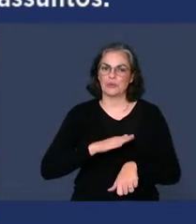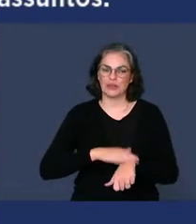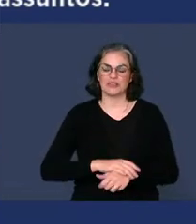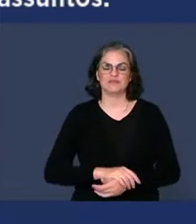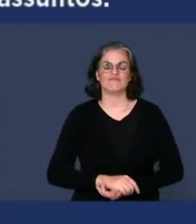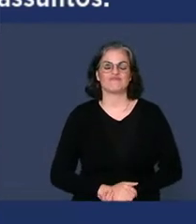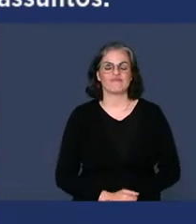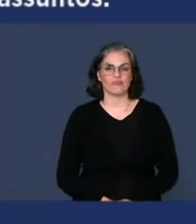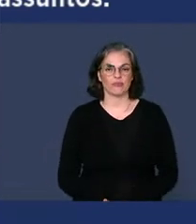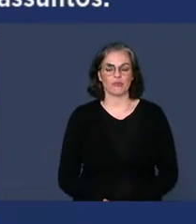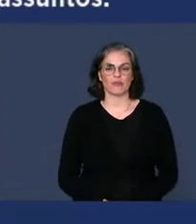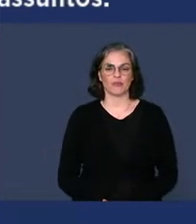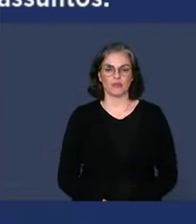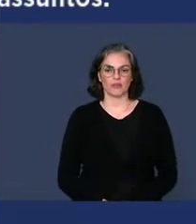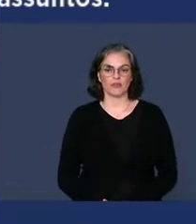TEMOS CHEGADO A ESSE PONTO E NÓS QUEREMOS ENTÃO DEIXAR